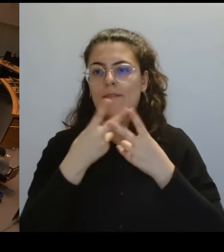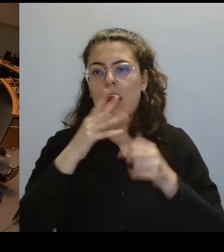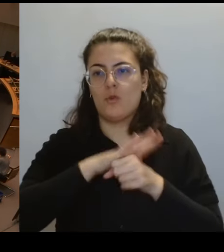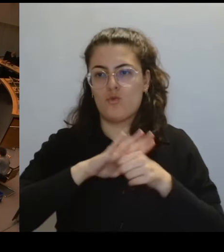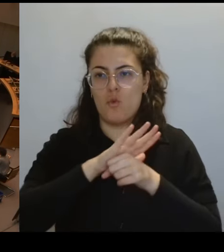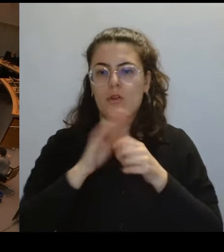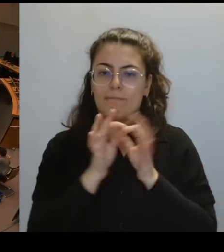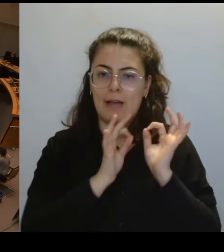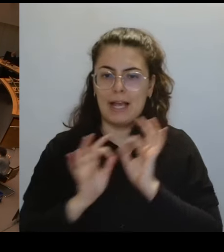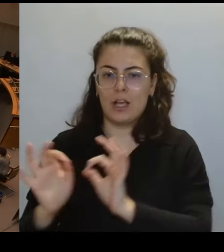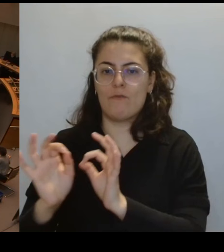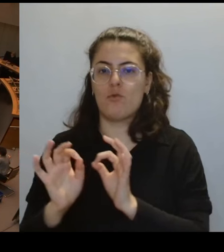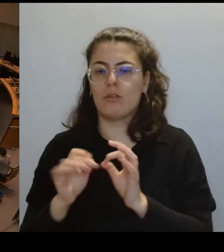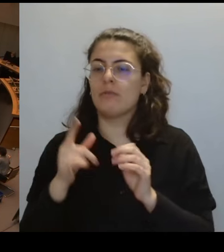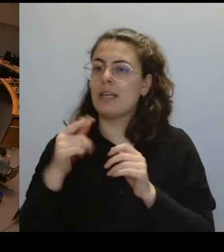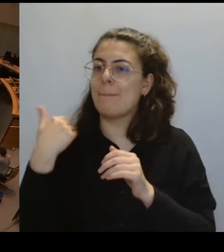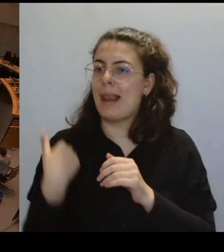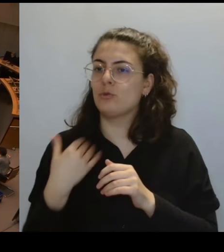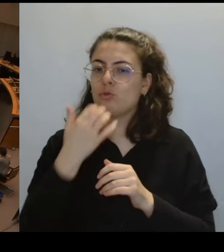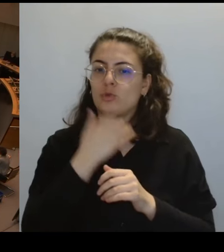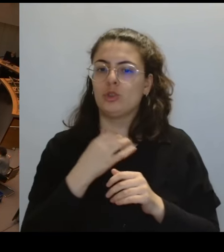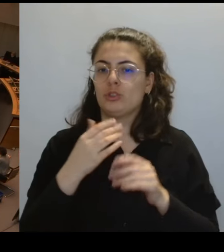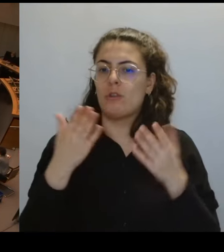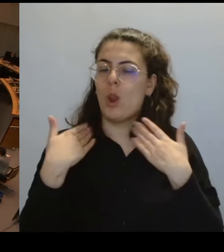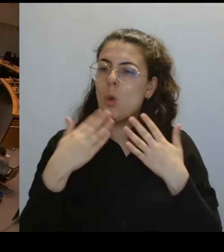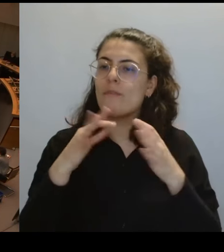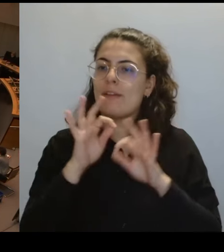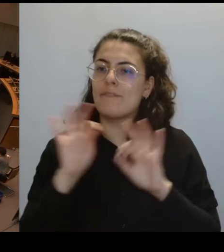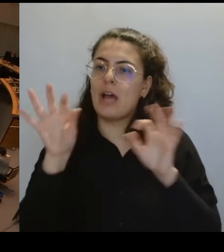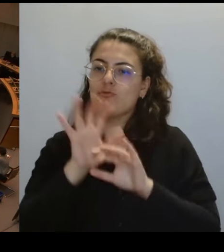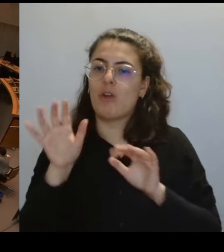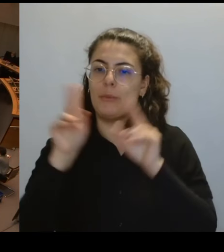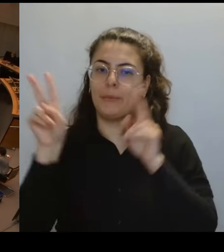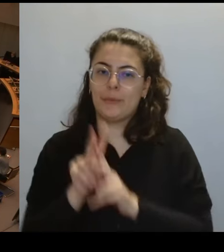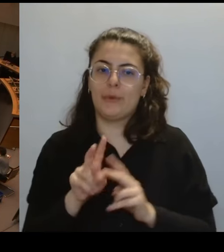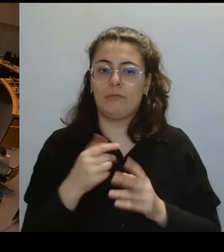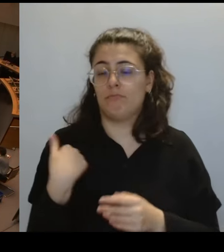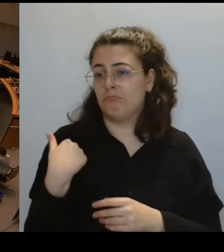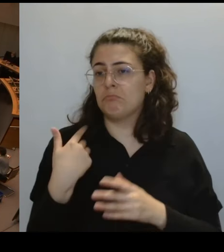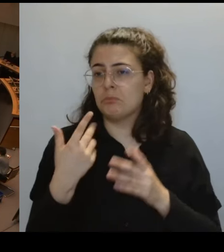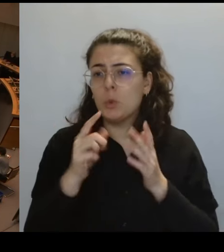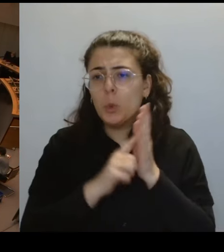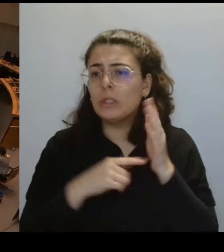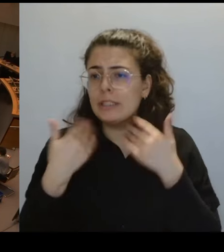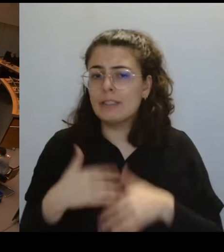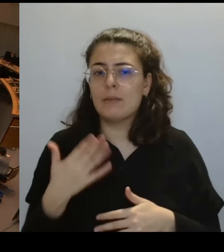Dies geschah aus Gründen. Meine Vorgängerin hat es ja ausgeführt. Dies geschah aus Gründen